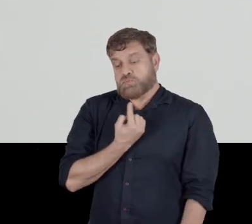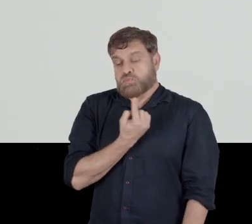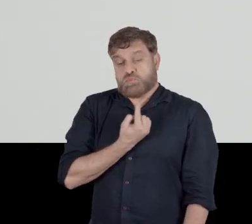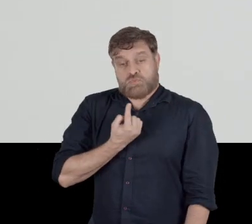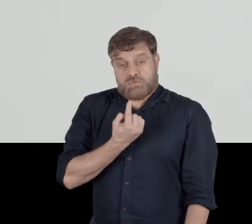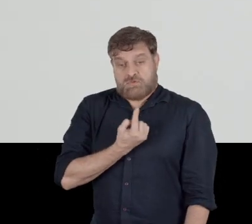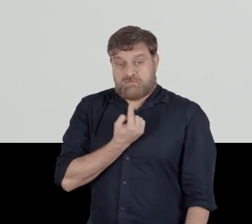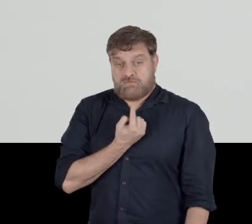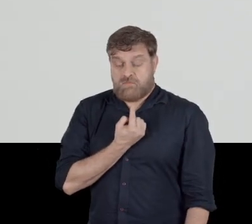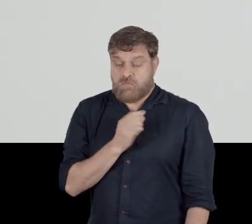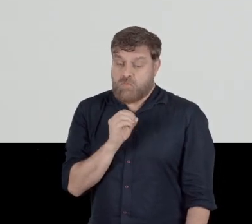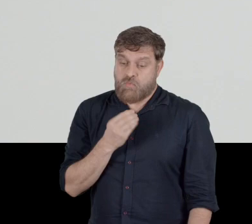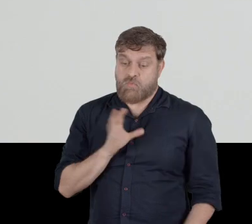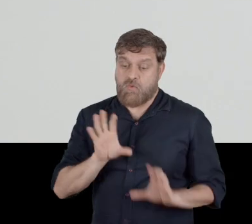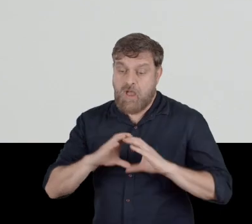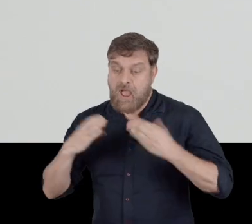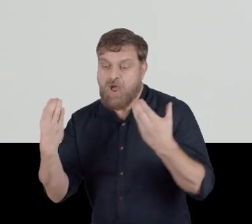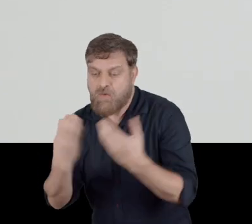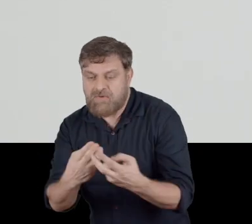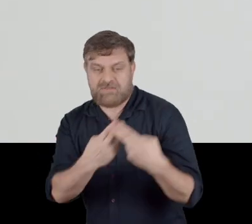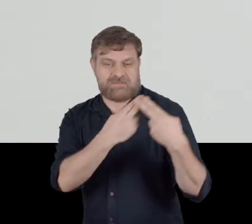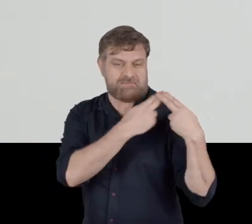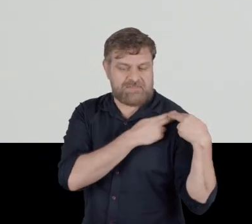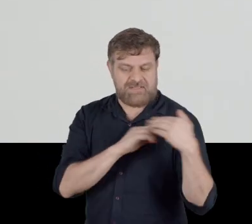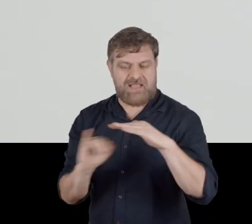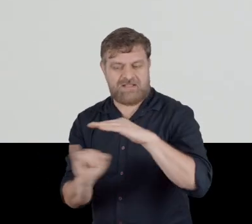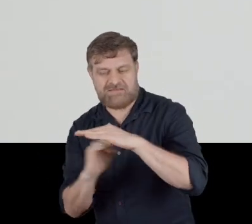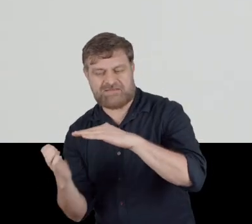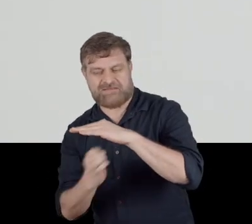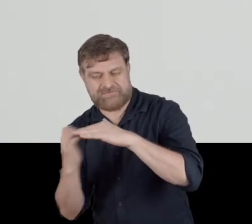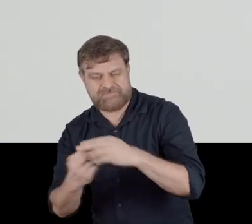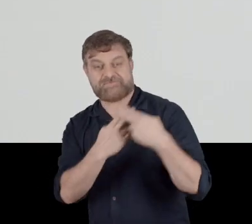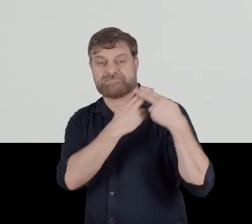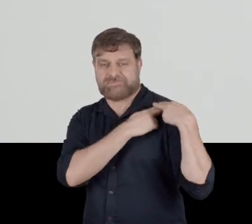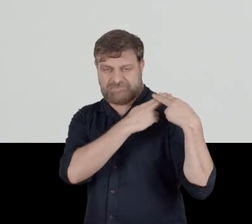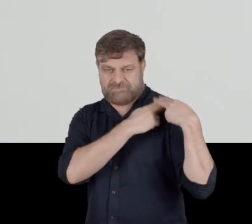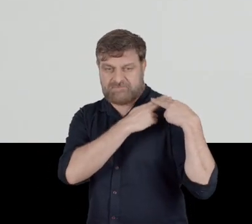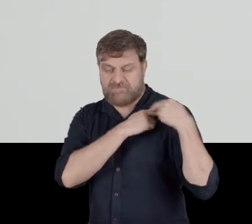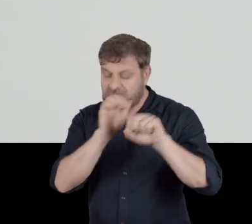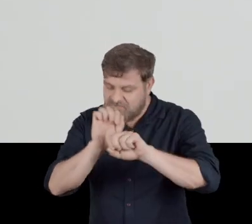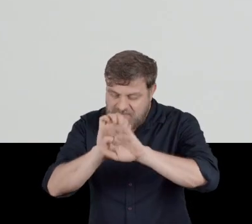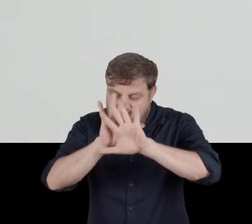individual e a coletiva, institucional, ela fica bem evidente,